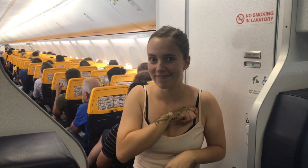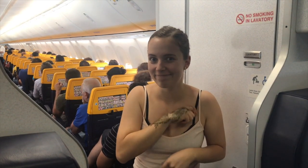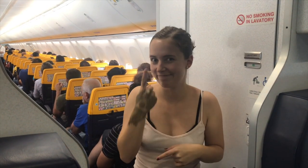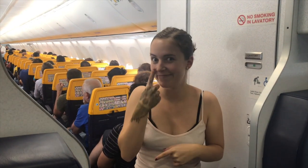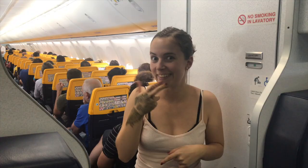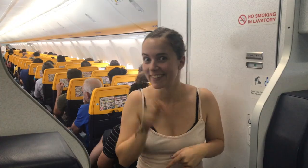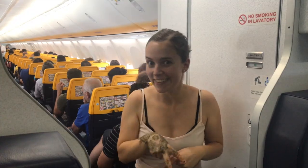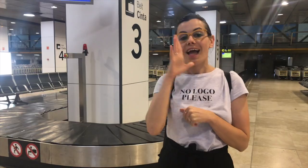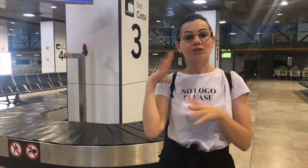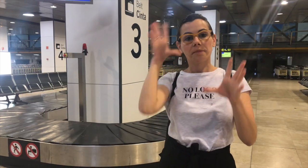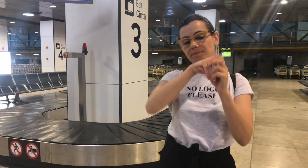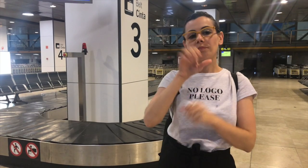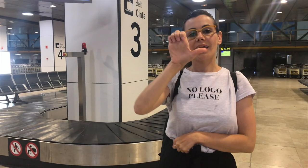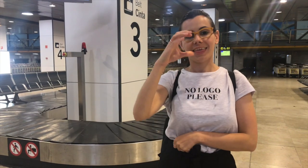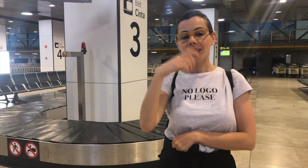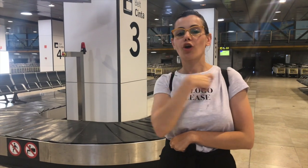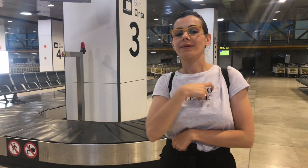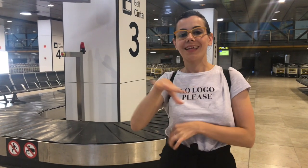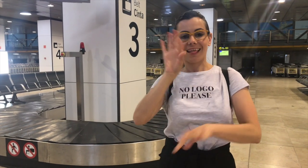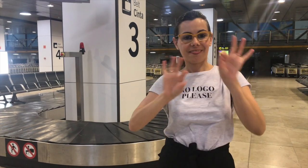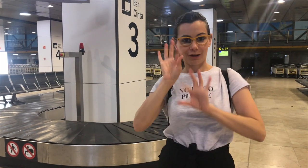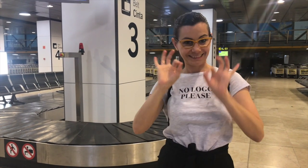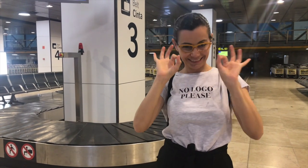¡ahora veréis quién! He pasado recientemente a formar parte de la Comisión Electoral,